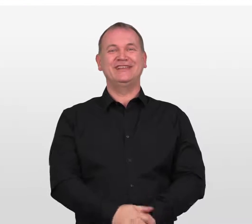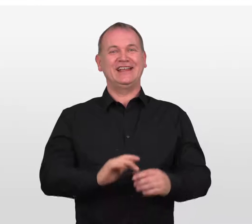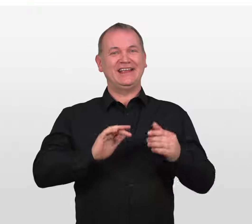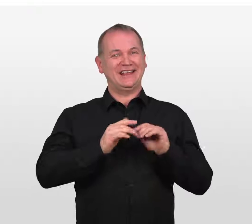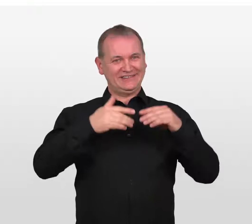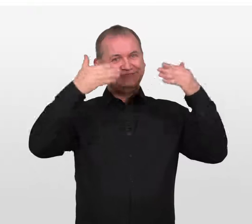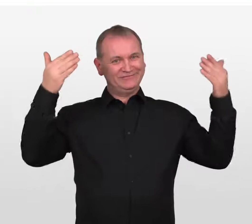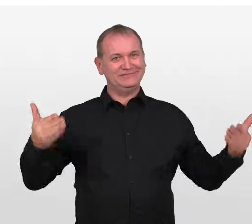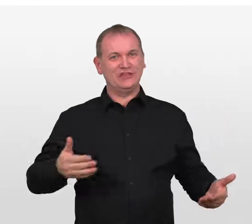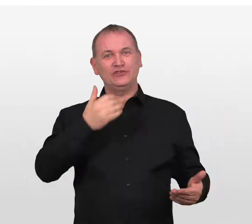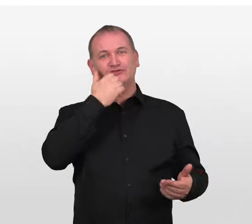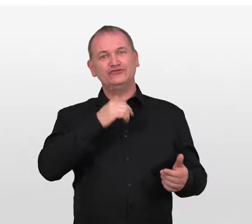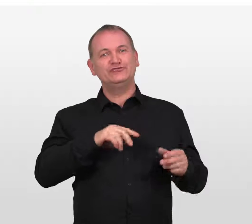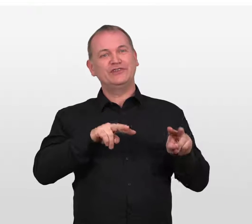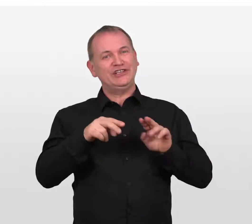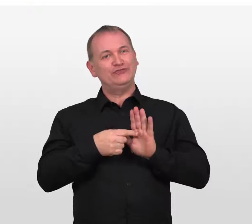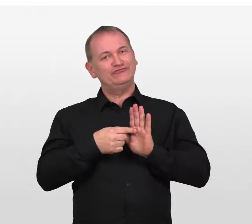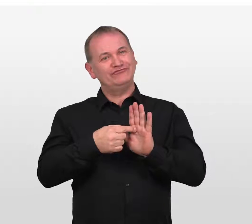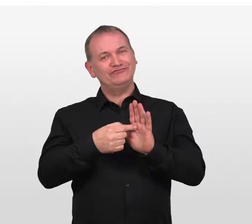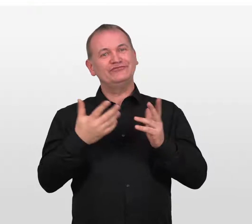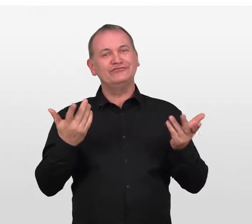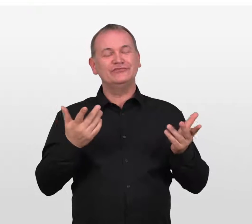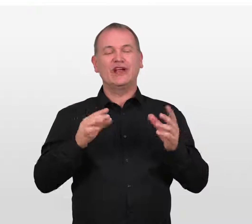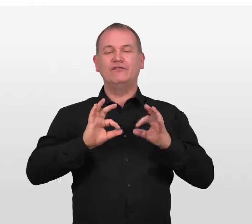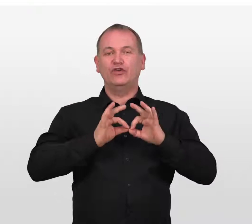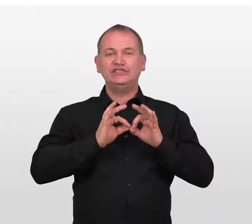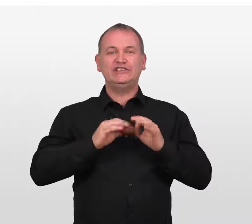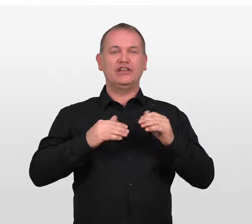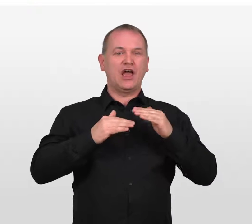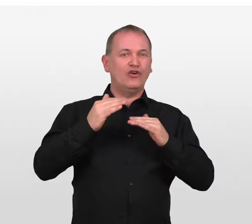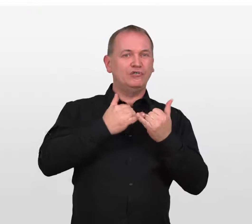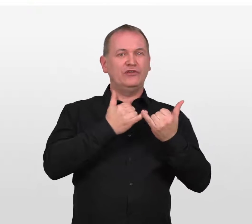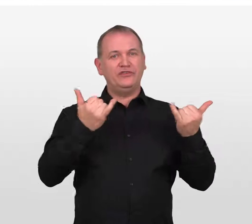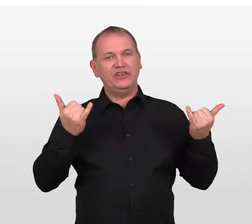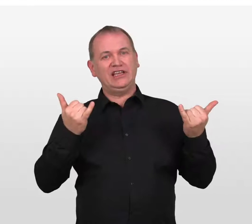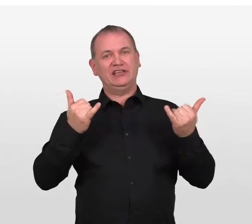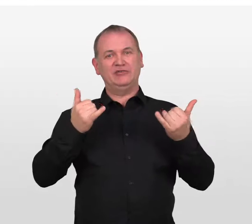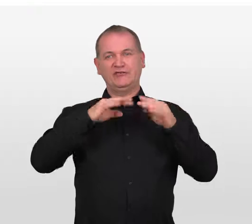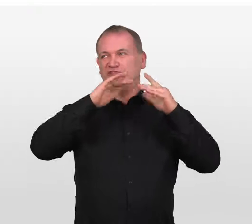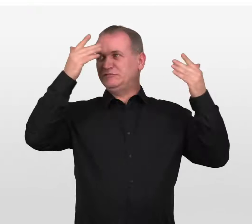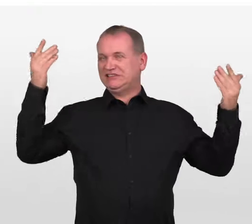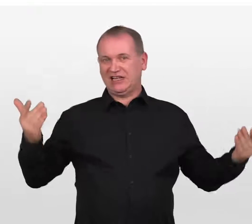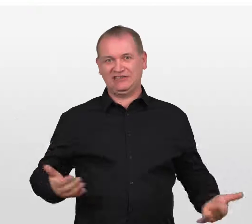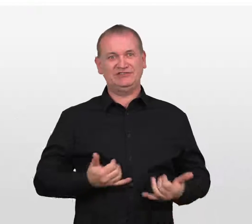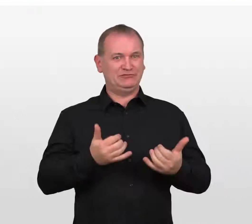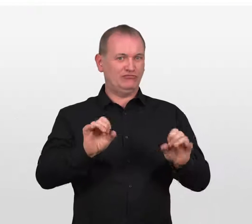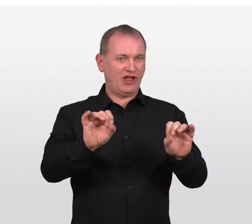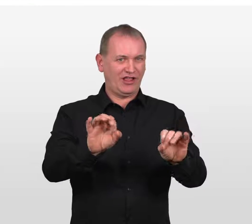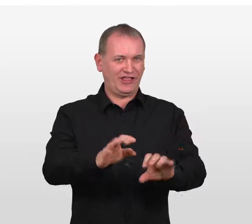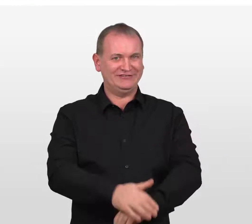Mit diesem Video möchten wir Ihnen den Inhalt und die Funktion dieser Internetseite erklären.